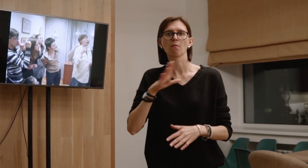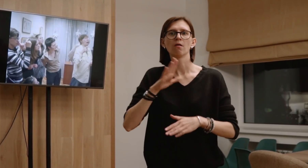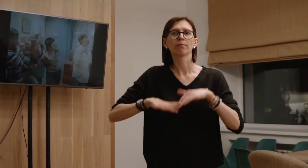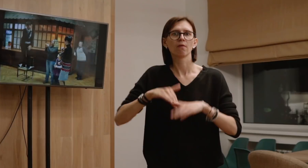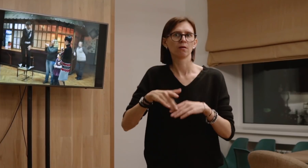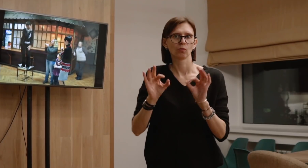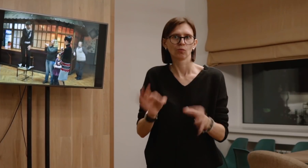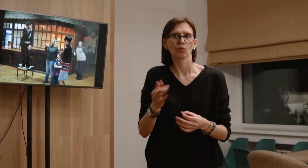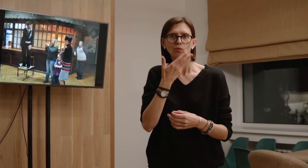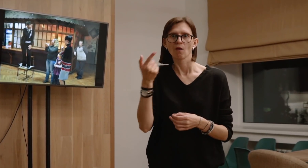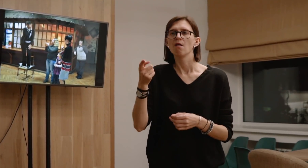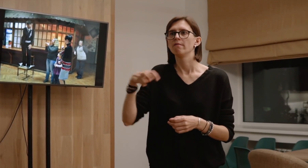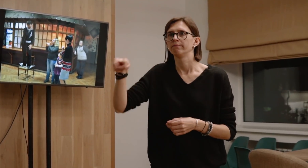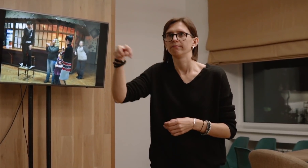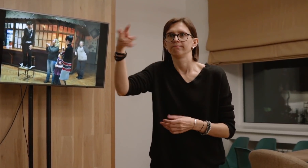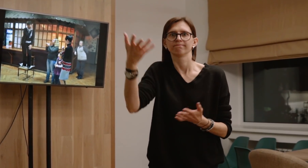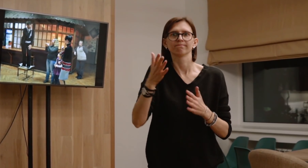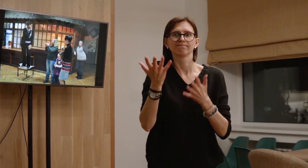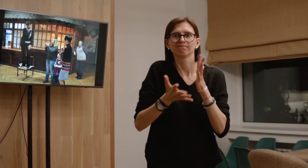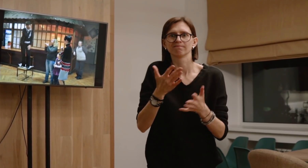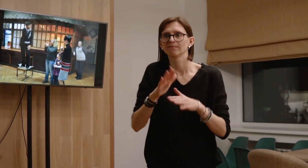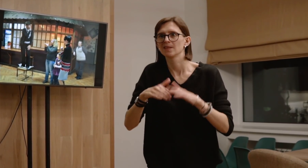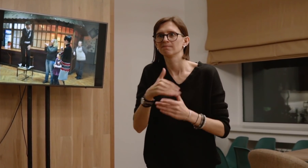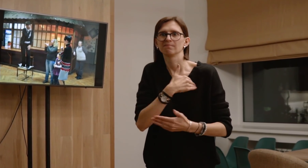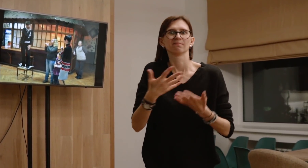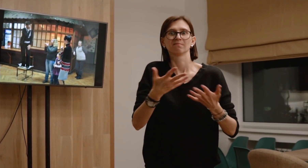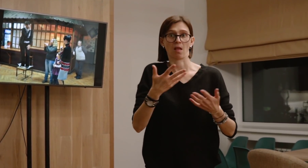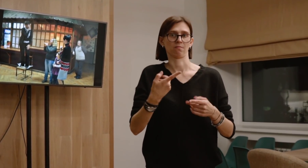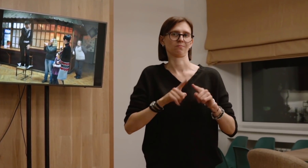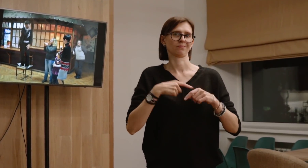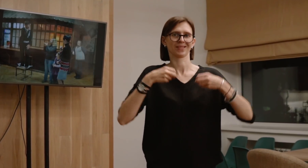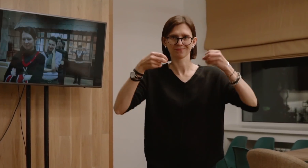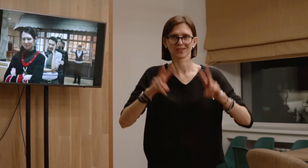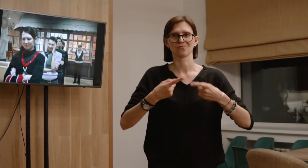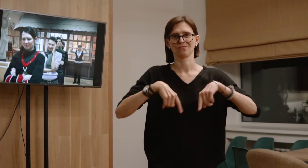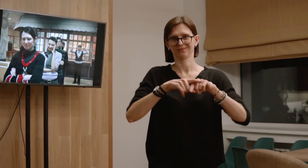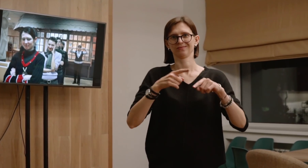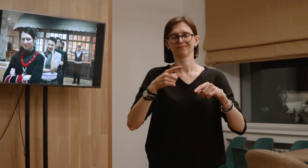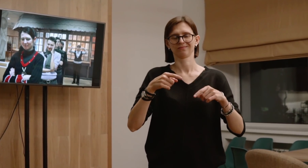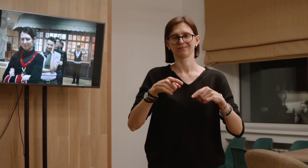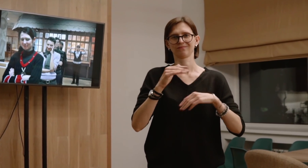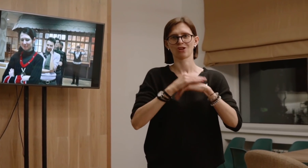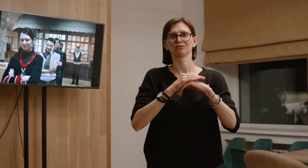Им не хватает практики, поэтому и был организован этот вечер.